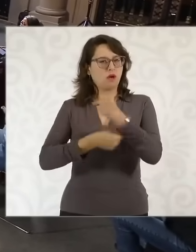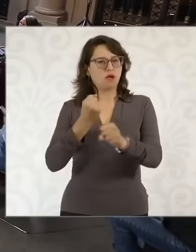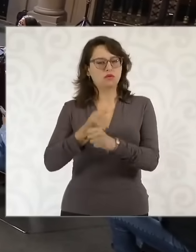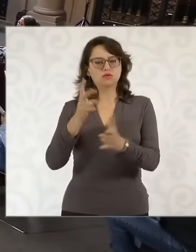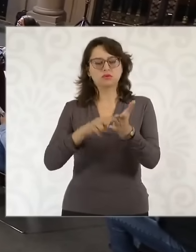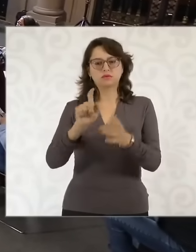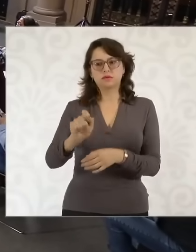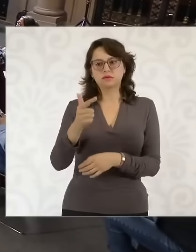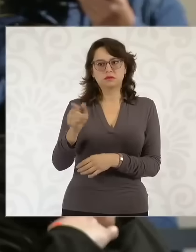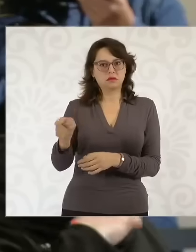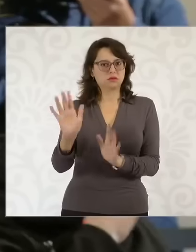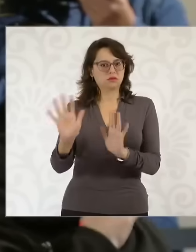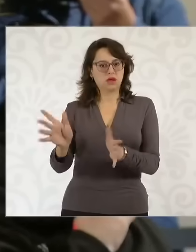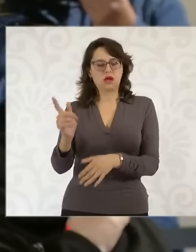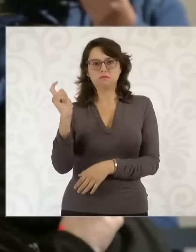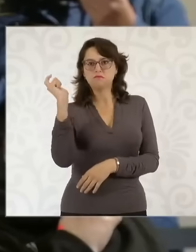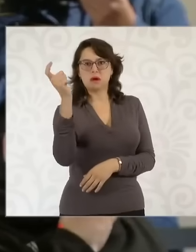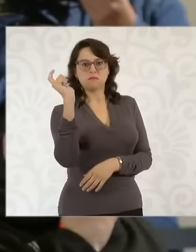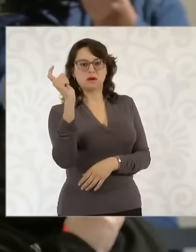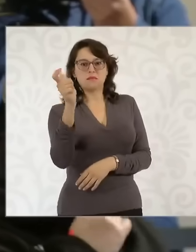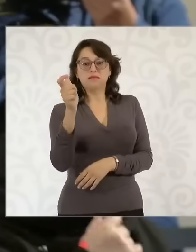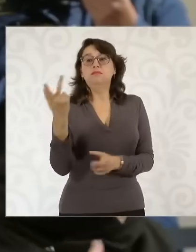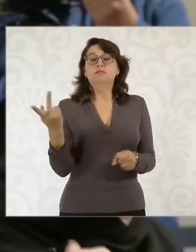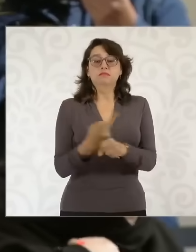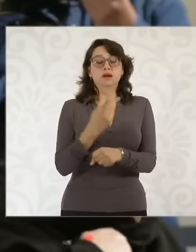confirmar si entonces el pago a proveedores se daría este año o